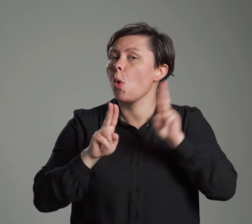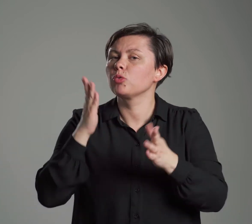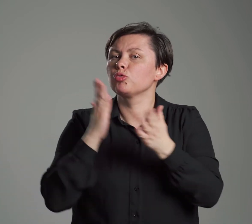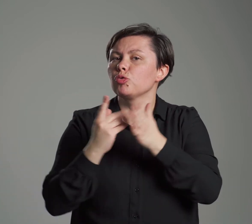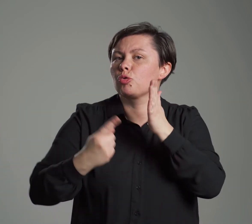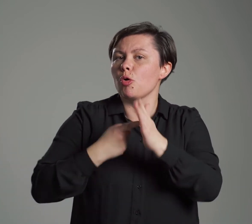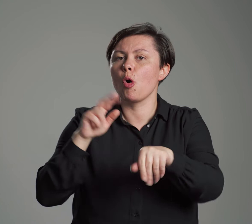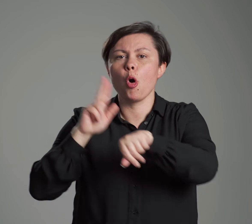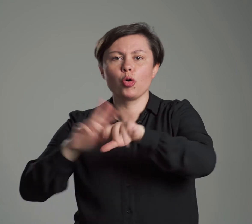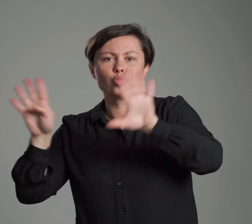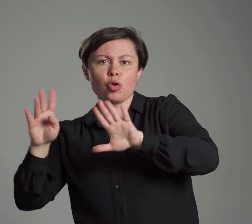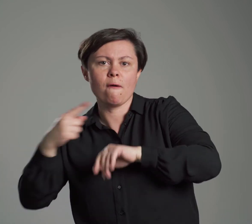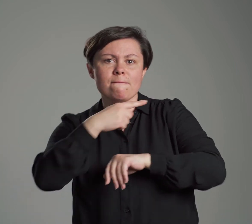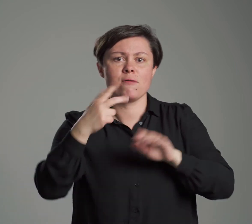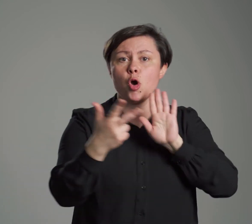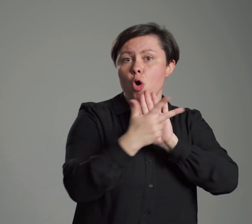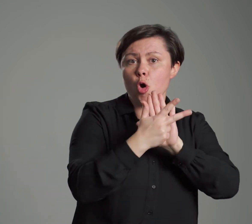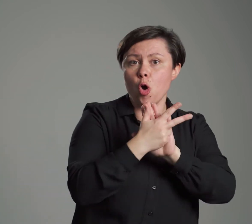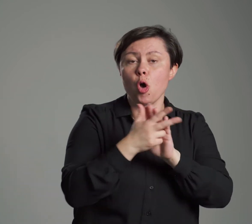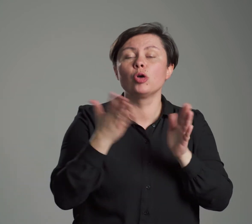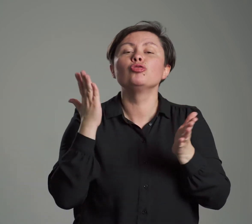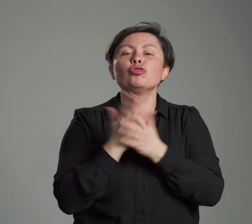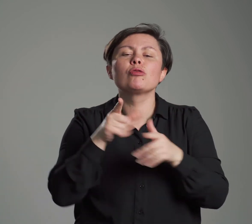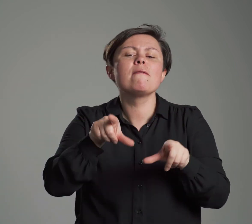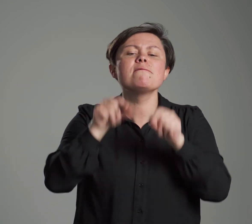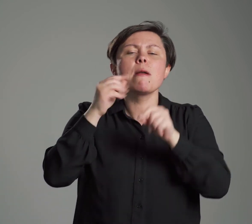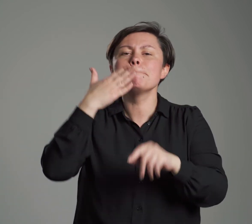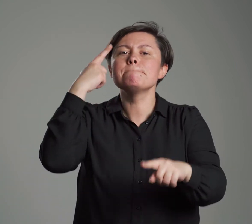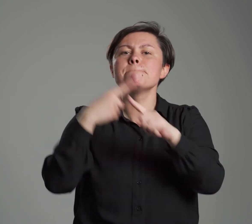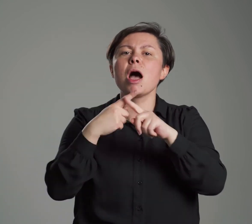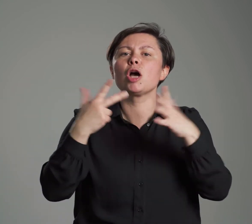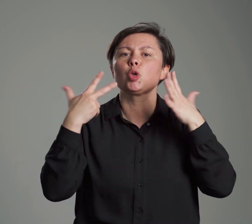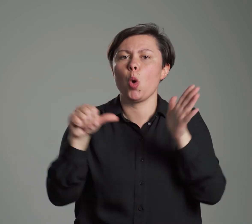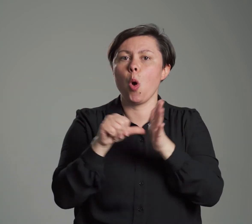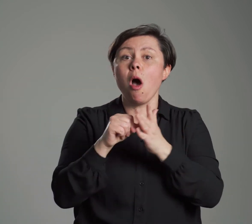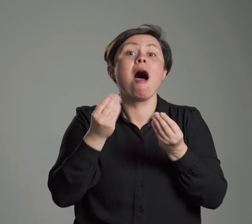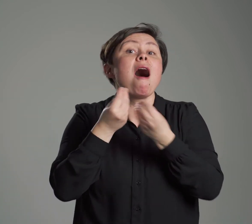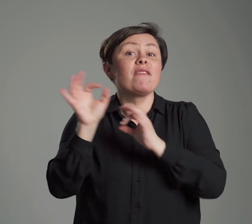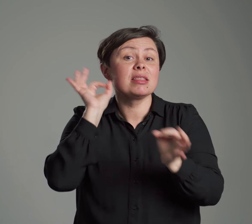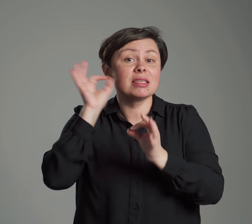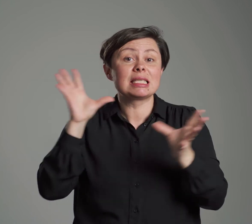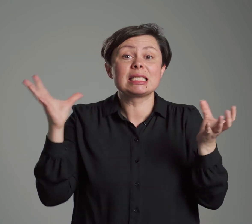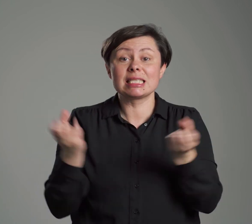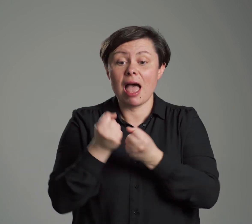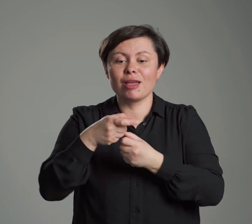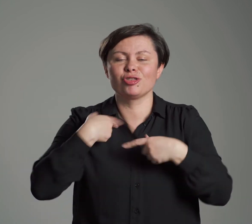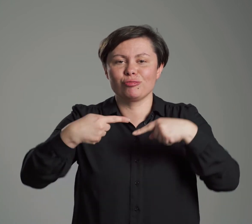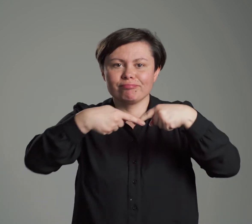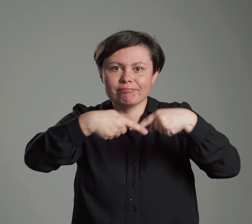Głosować można tylko raz między 9:00 a 18:00 na maksymalnie 8 kandydatów. Więcej o Kongresie i Kandydatach znajdziesz tutaj: